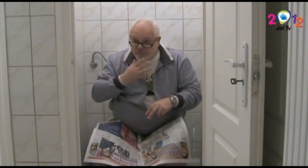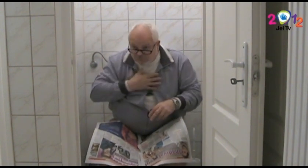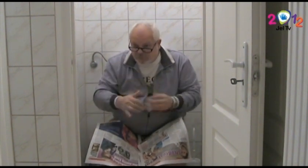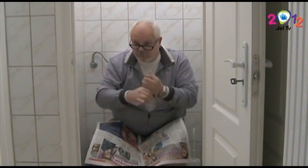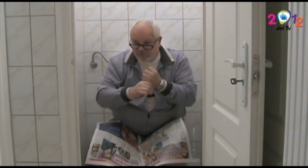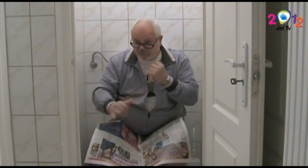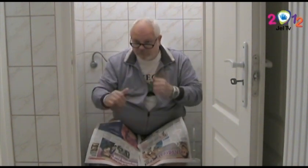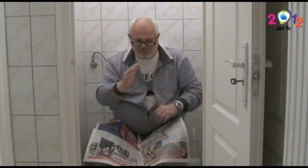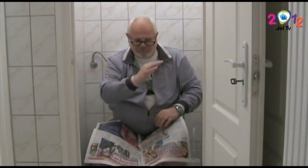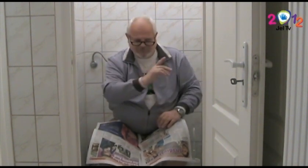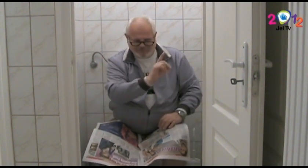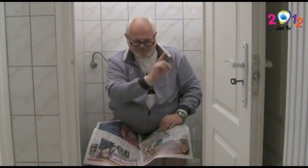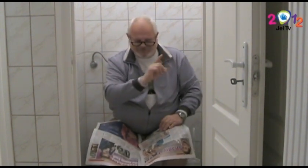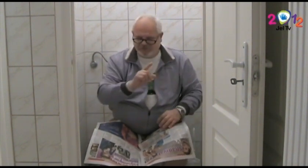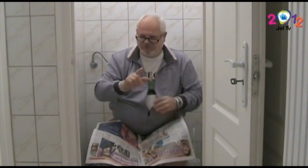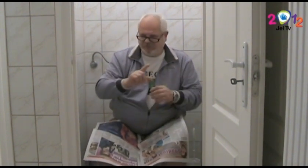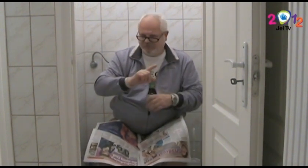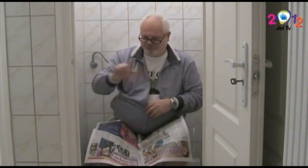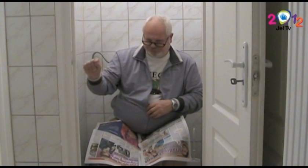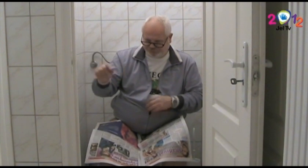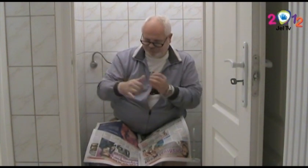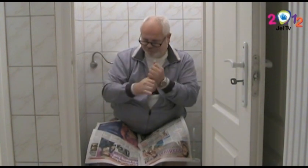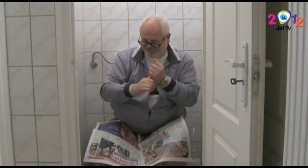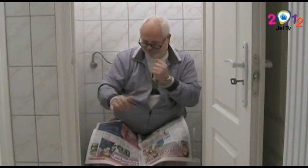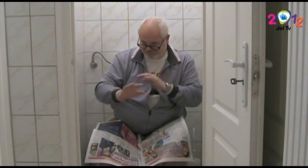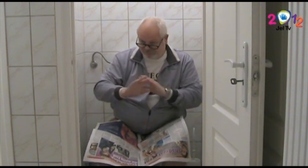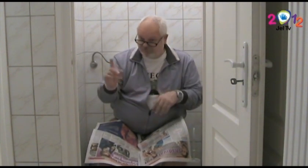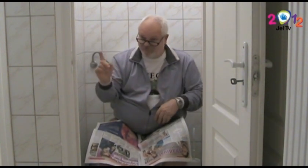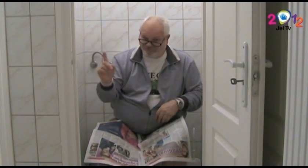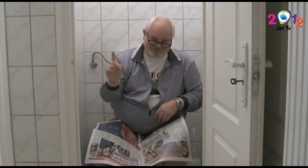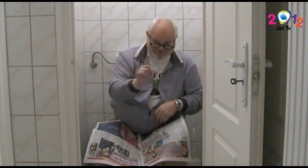A siketnek is kakilnia kell. Szólt a hallónak, várj, nekem is kakilni kell. Elment, kakilt, visszajött.